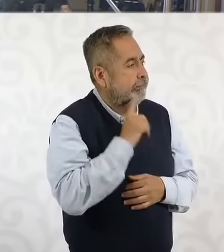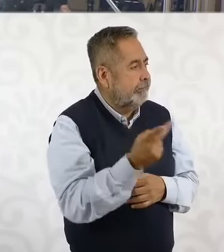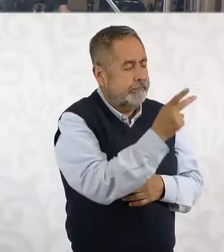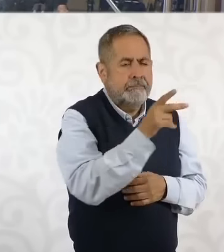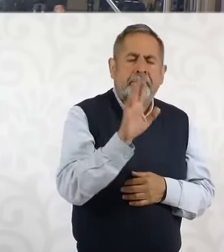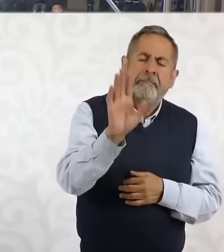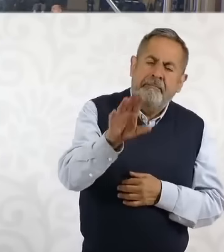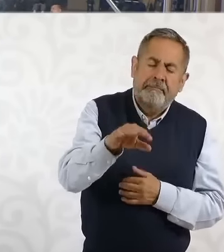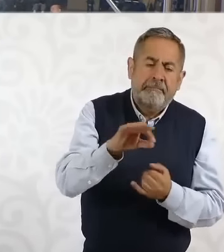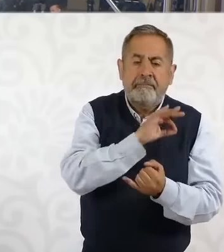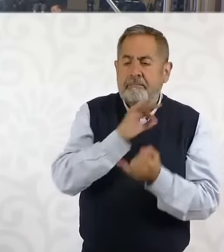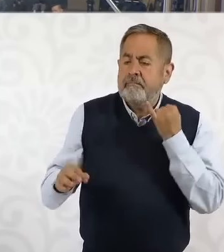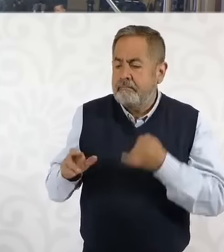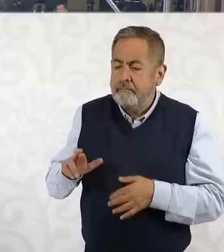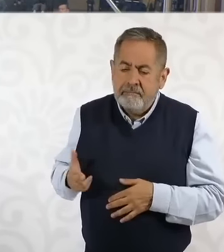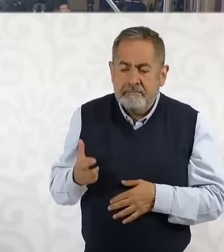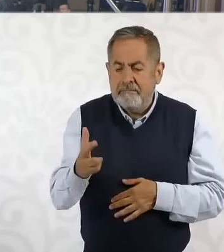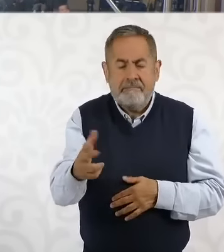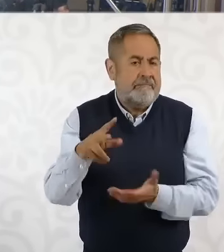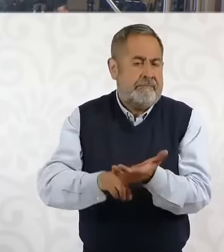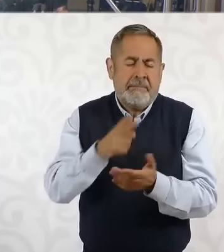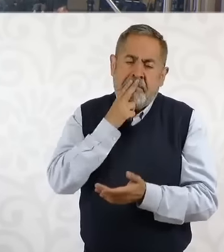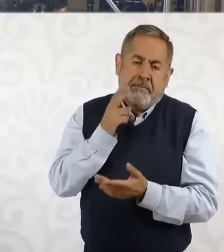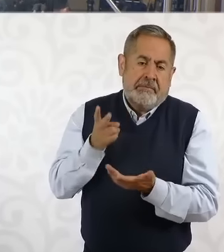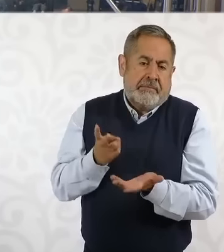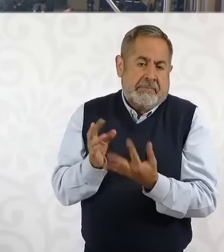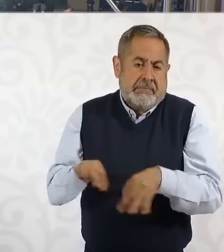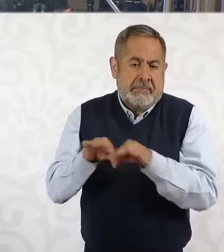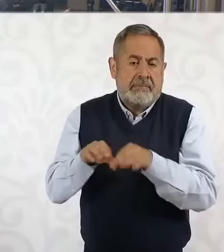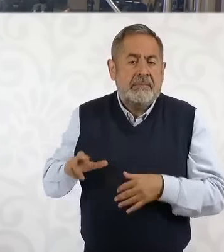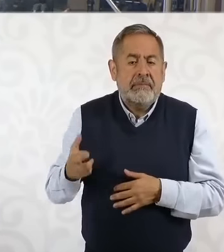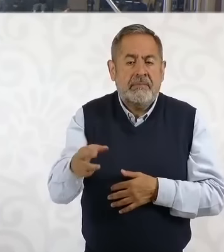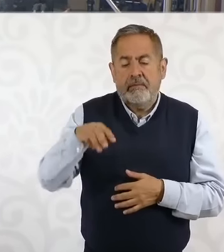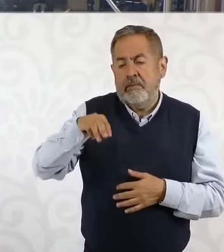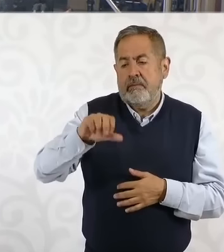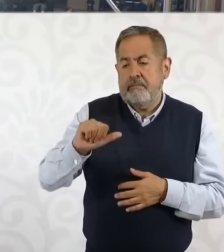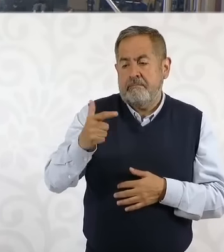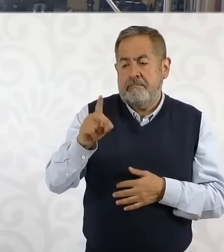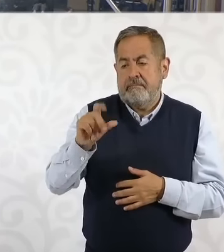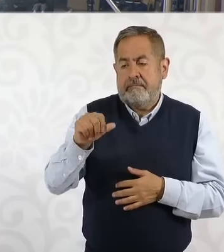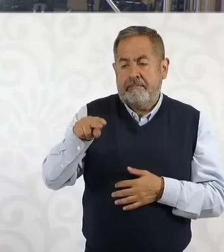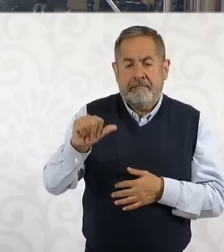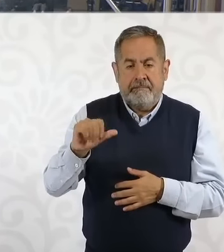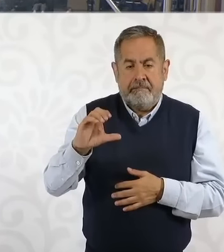último río vivo de la ciudad de México está el río de la Magdalena, Contreras. Preguntarle si se